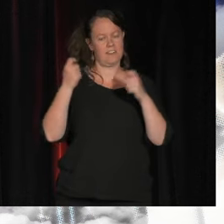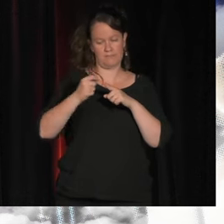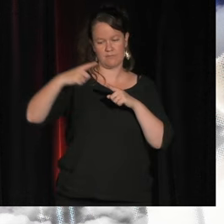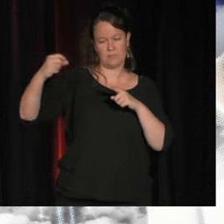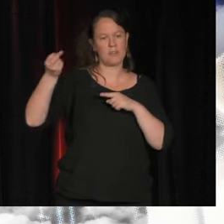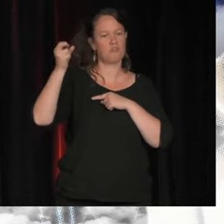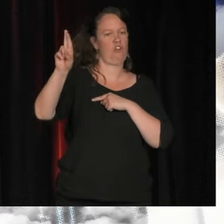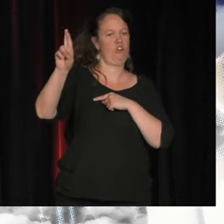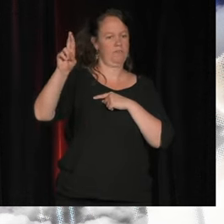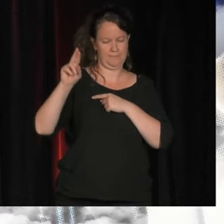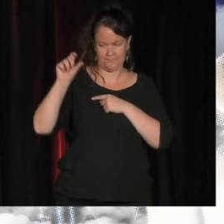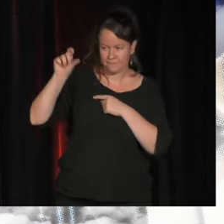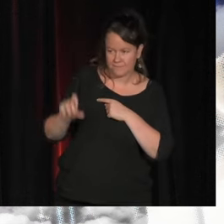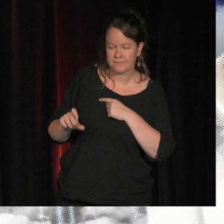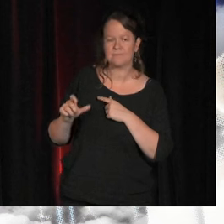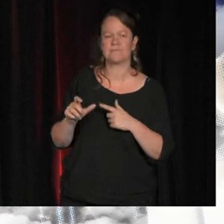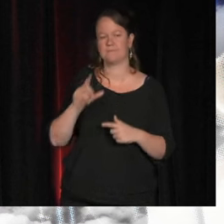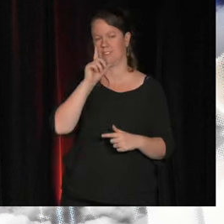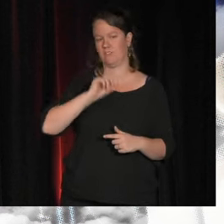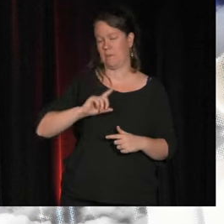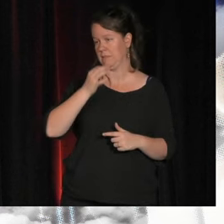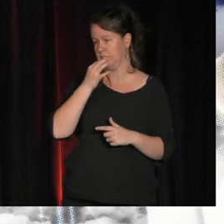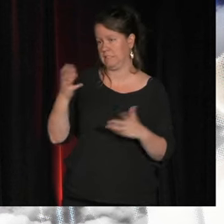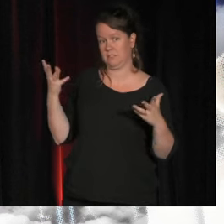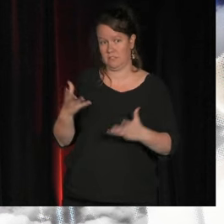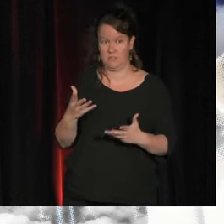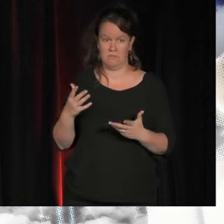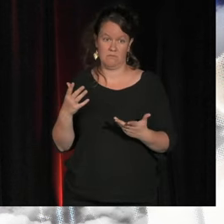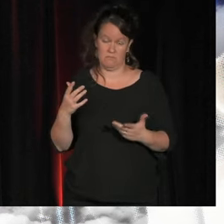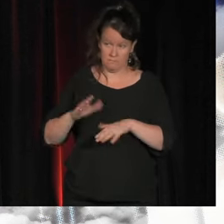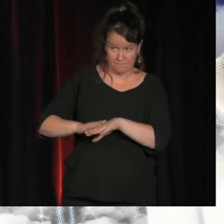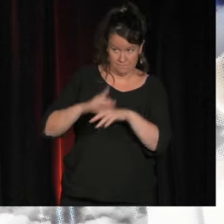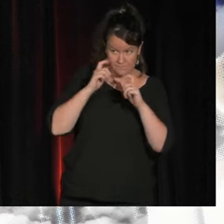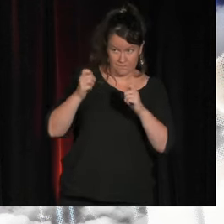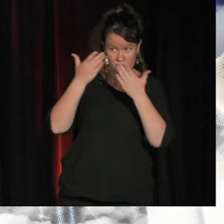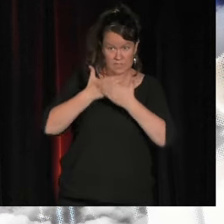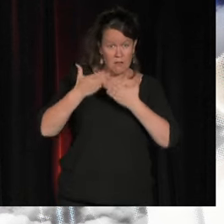qui sonnait quelques alarmes vis-à-vis de l'industrie du cinéma et qui disait qu'il y avait… Je ne sais plus exactement ce qu'elle disait, mais en gros,